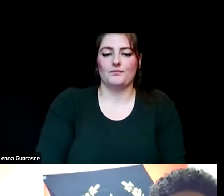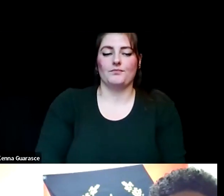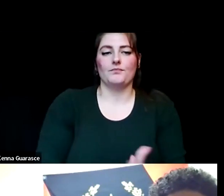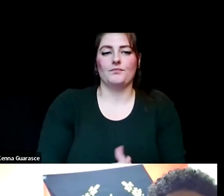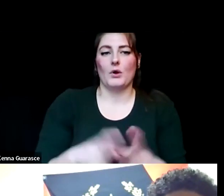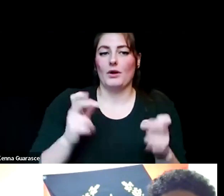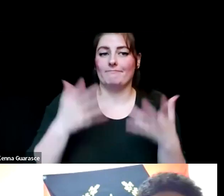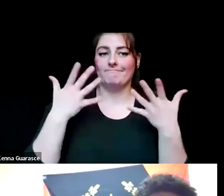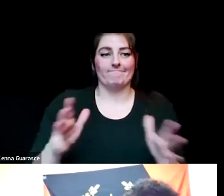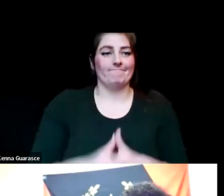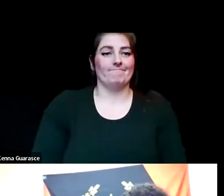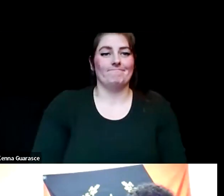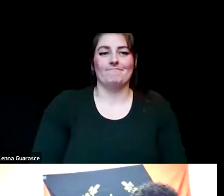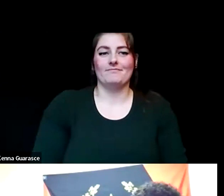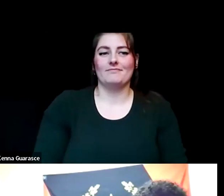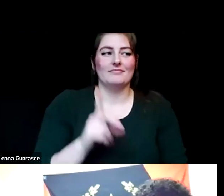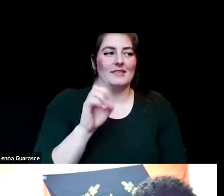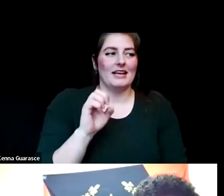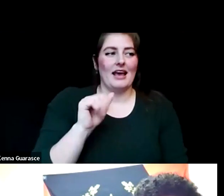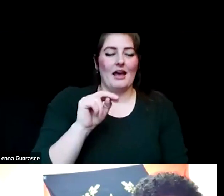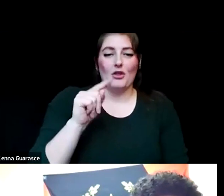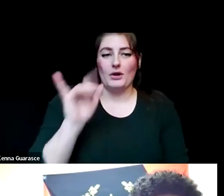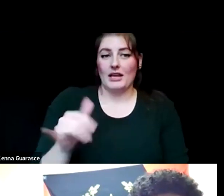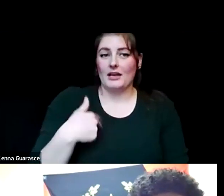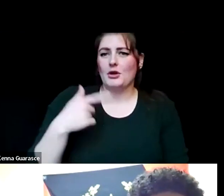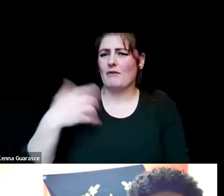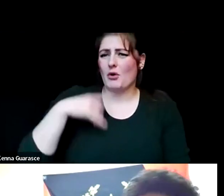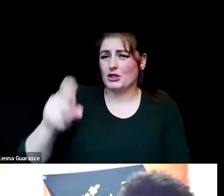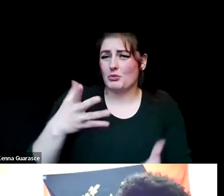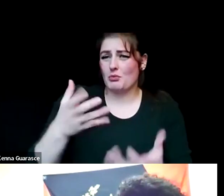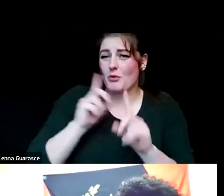Sí, DeAnthony, querías responder a una pregunta.